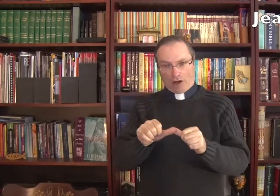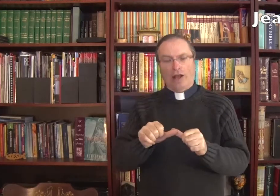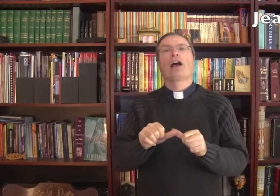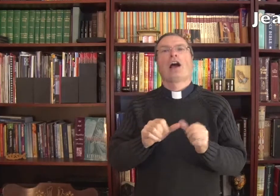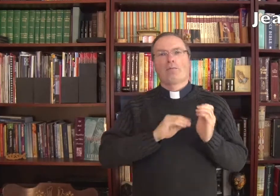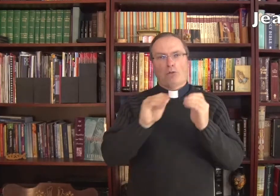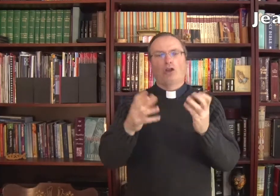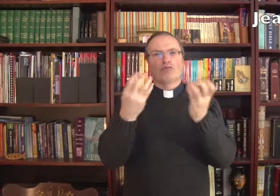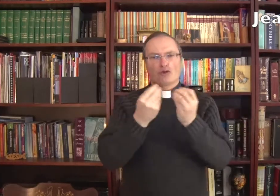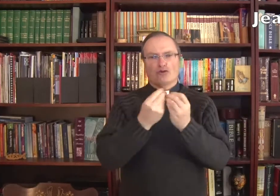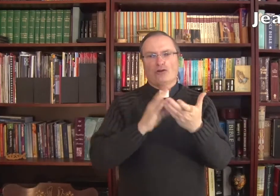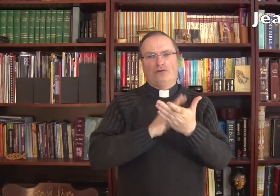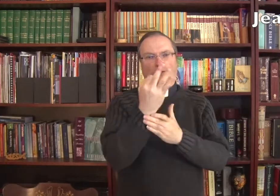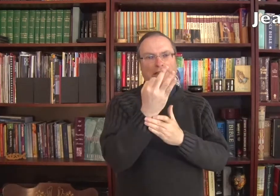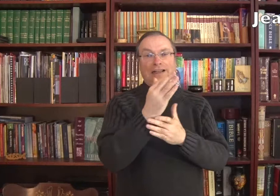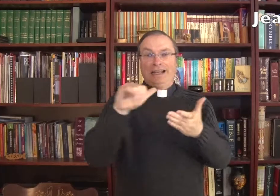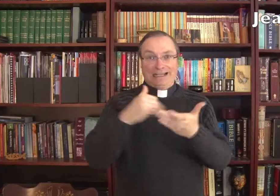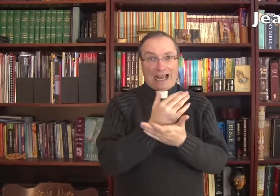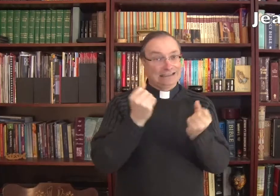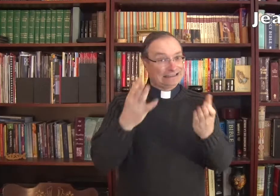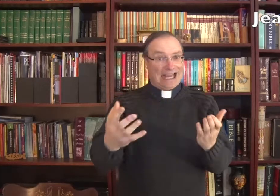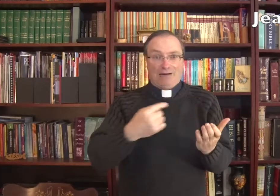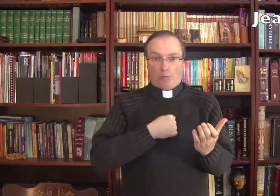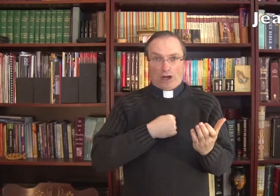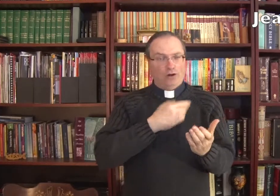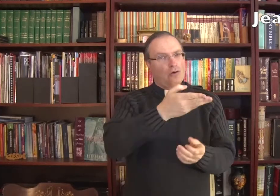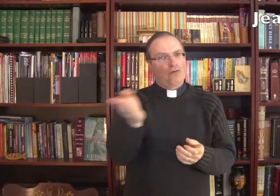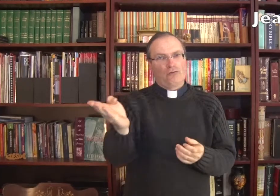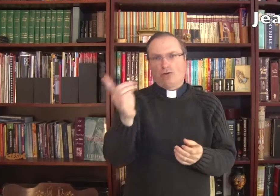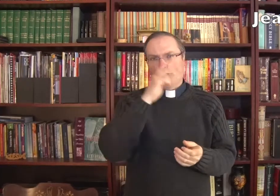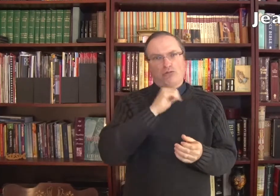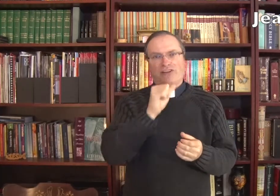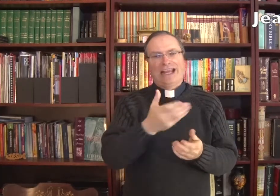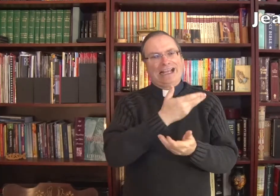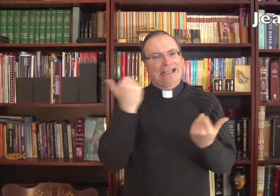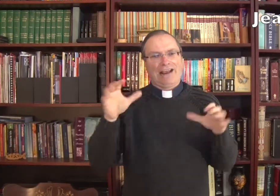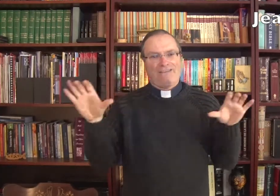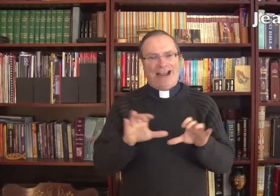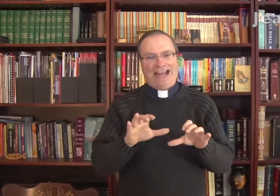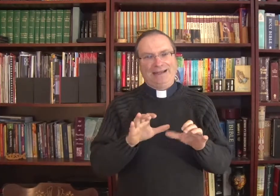porte beaucoup de fruits, car sans moi vous ne pouvez rien faire.